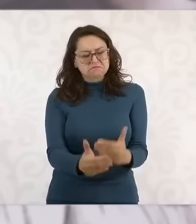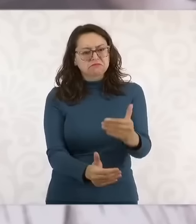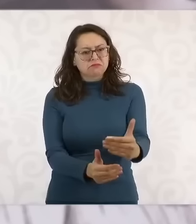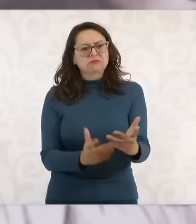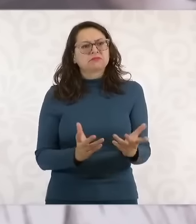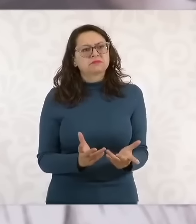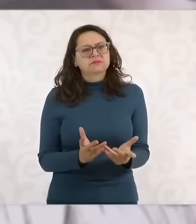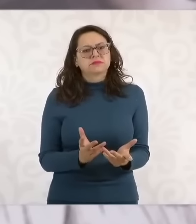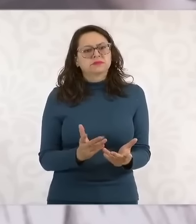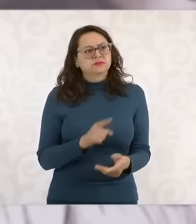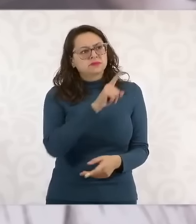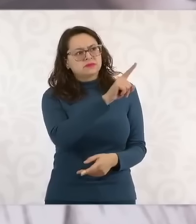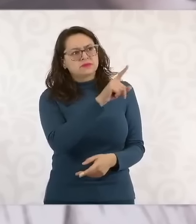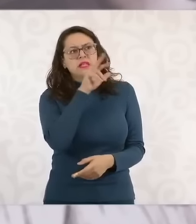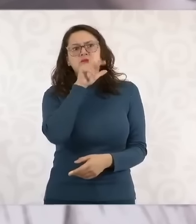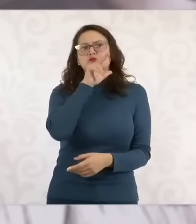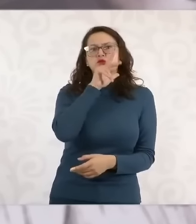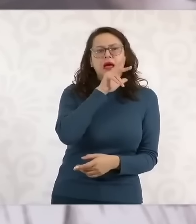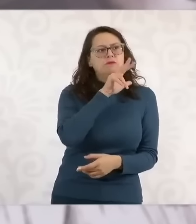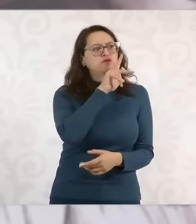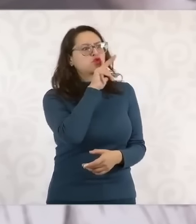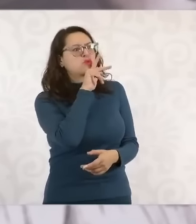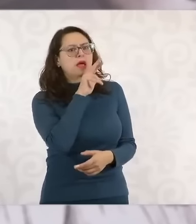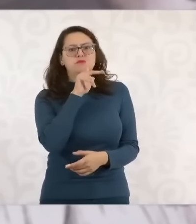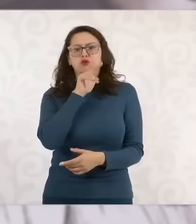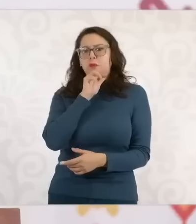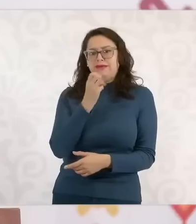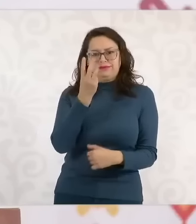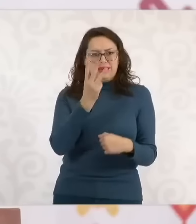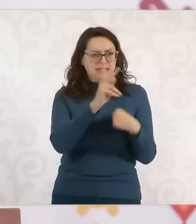aquellos puntos que preocupan a cada una de las partes y también ya tenemos claro cuáles son los